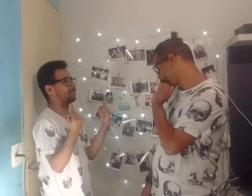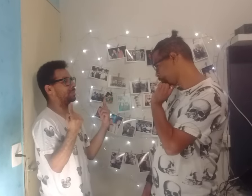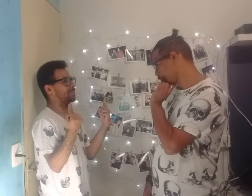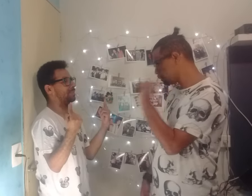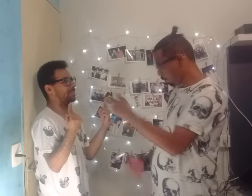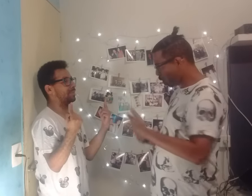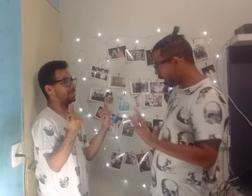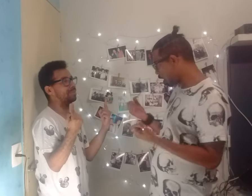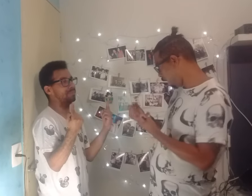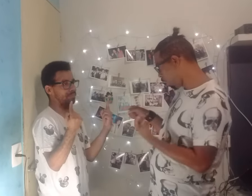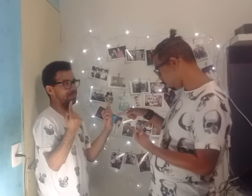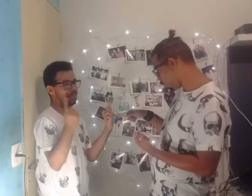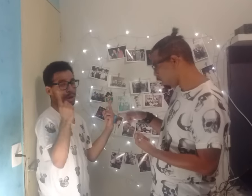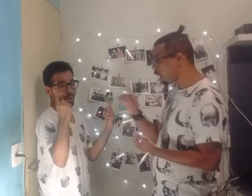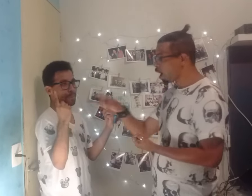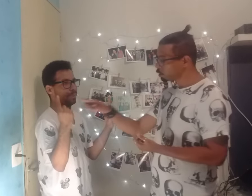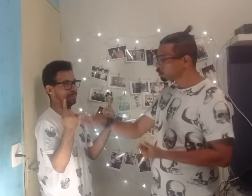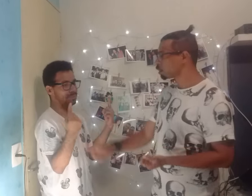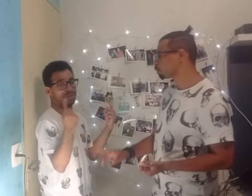esse carro lado boneca ? escolha boneca